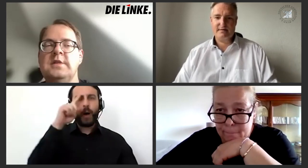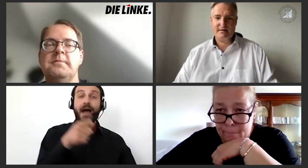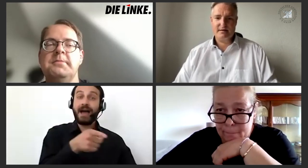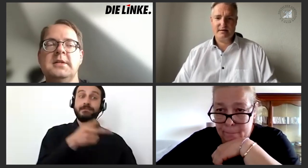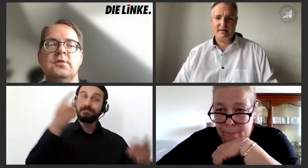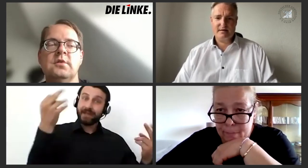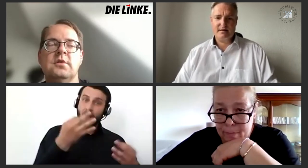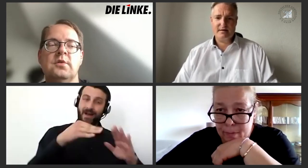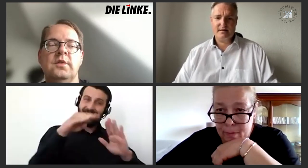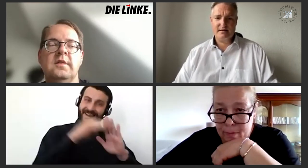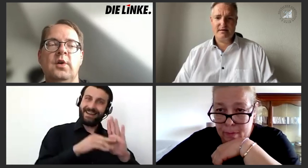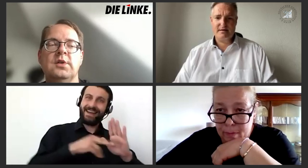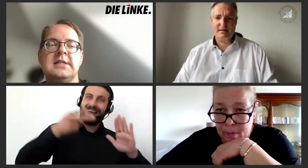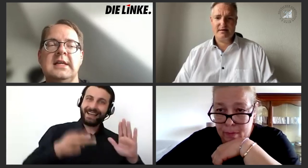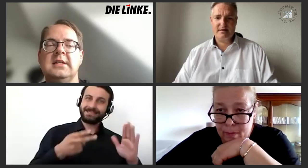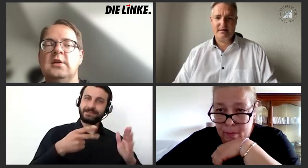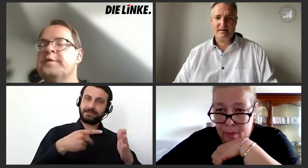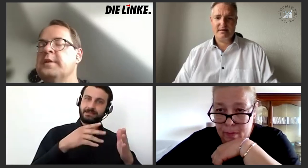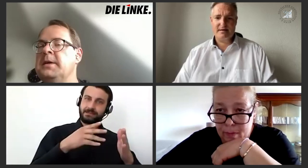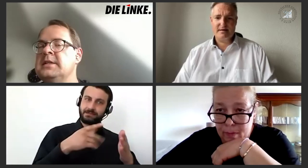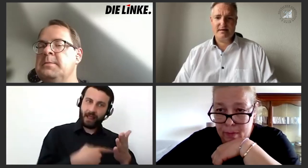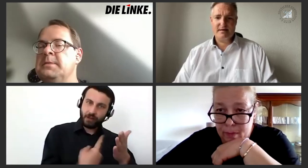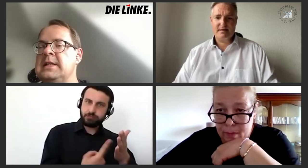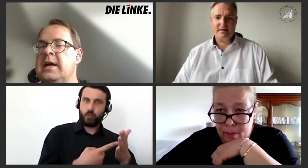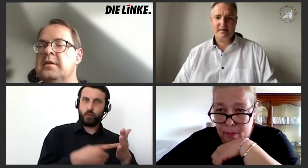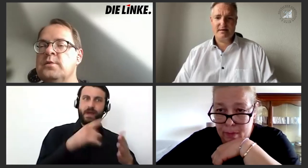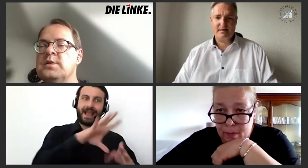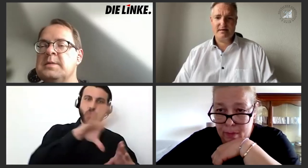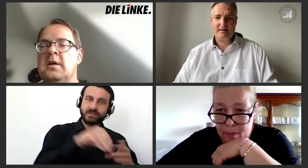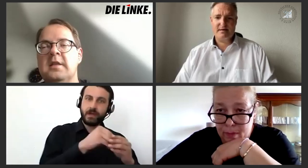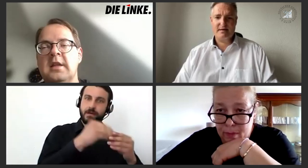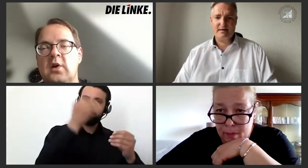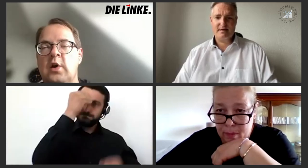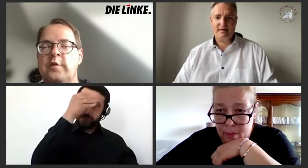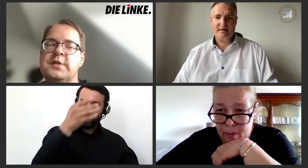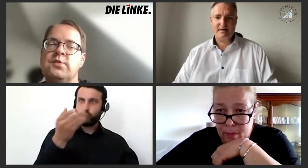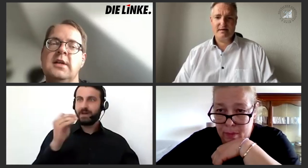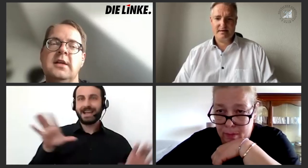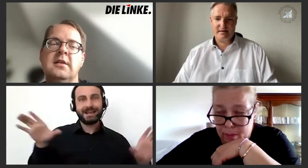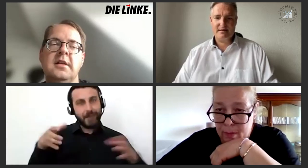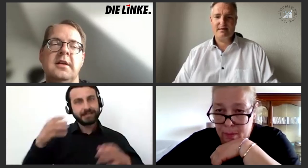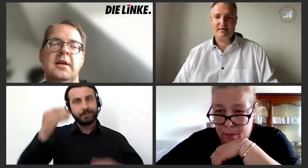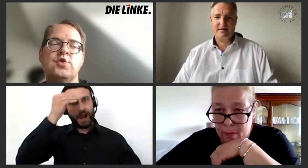Rechtsanspruch auf inklusive Bildung und auch das Recht auf gemeinsames lernen und zwar nach